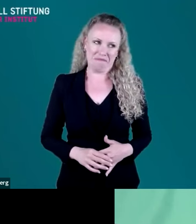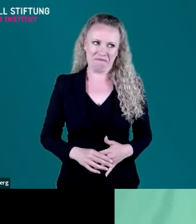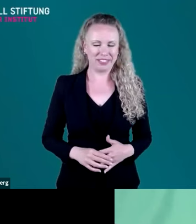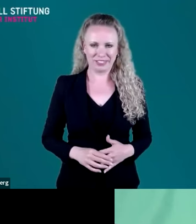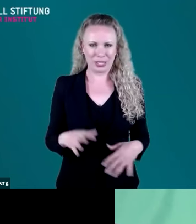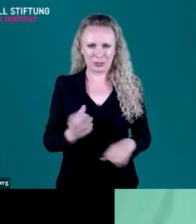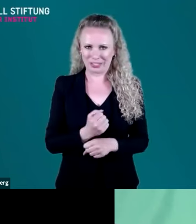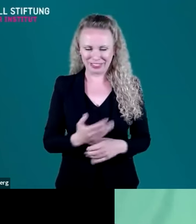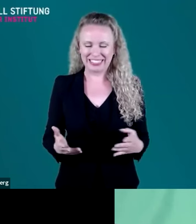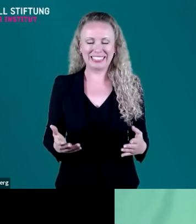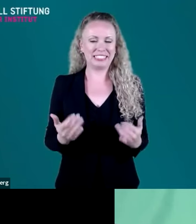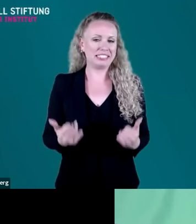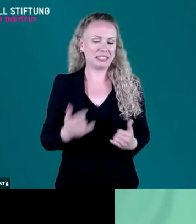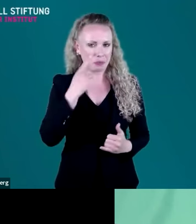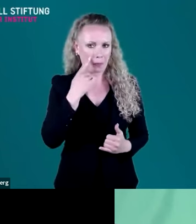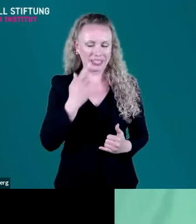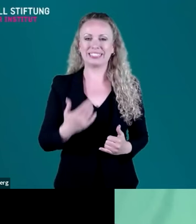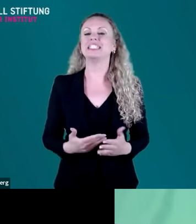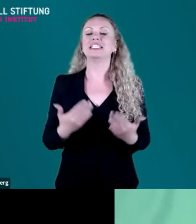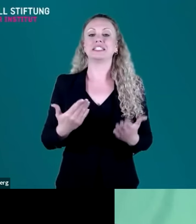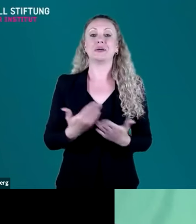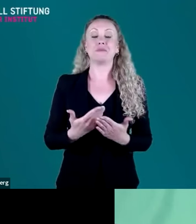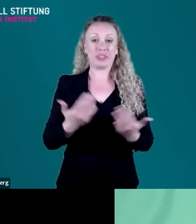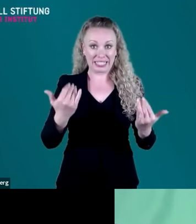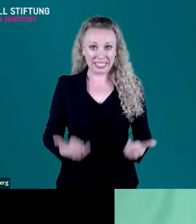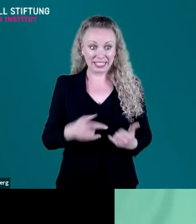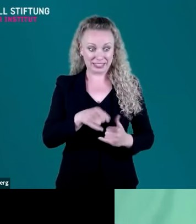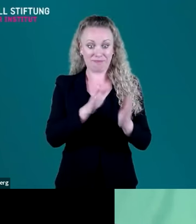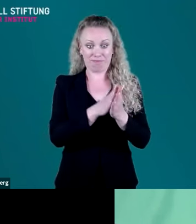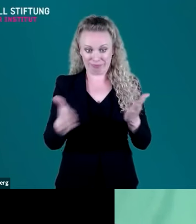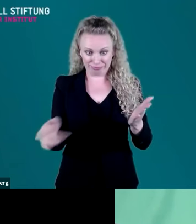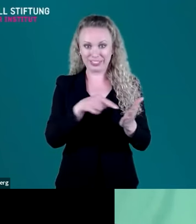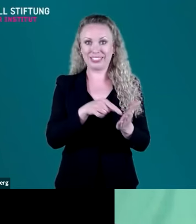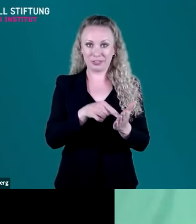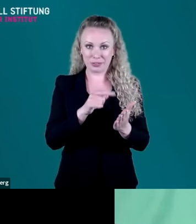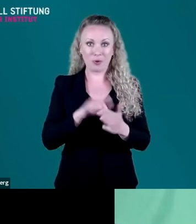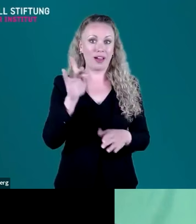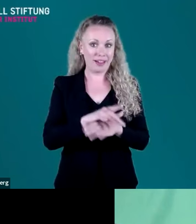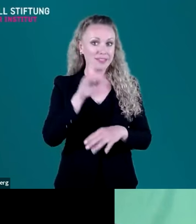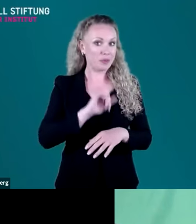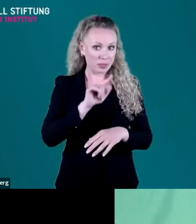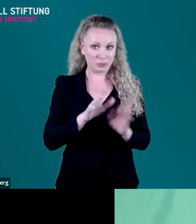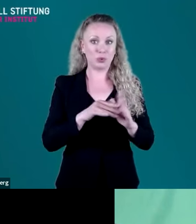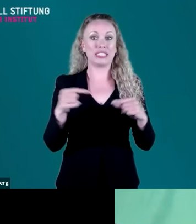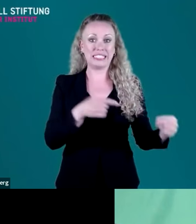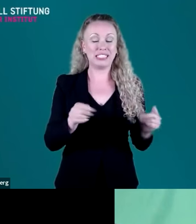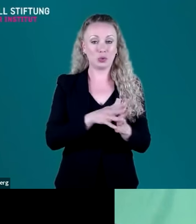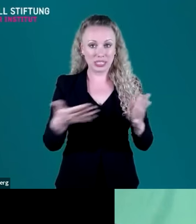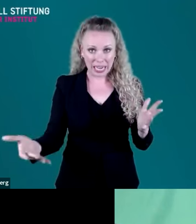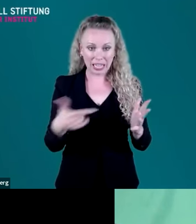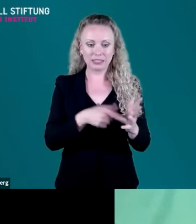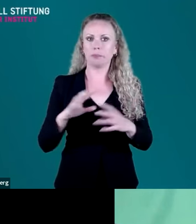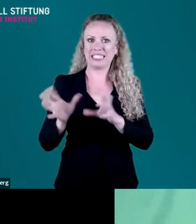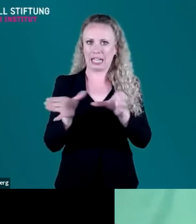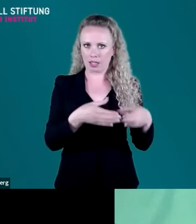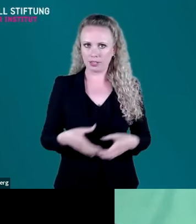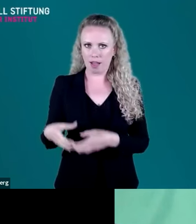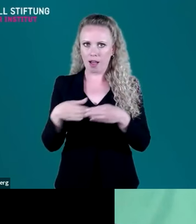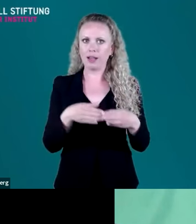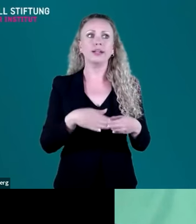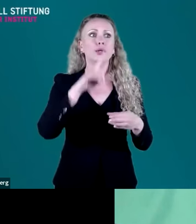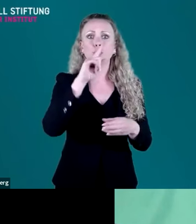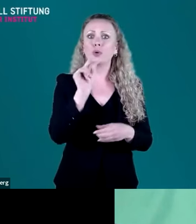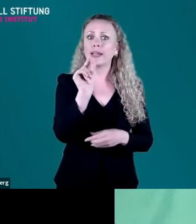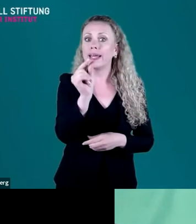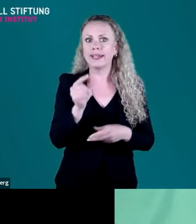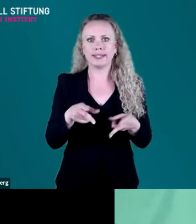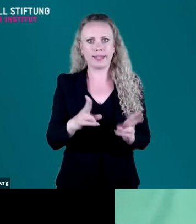Das heißt, was wir jetzt hier sehen, mit diesem Ding, mit diesen Clustern; das ist natürlich nur ein Ausschnitt, und da würden dann halt sowas wie Kulturmarxismus,